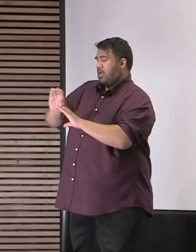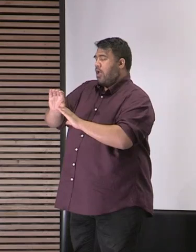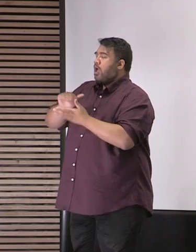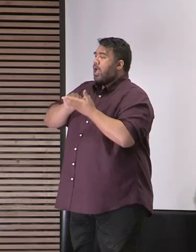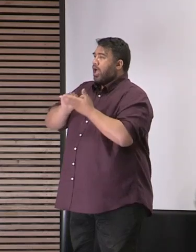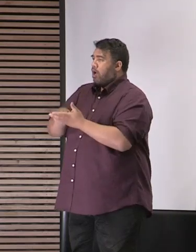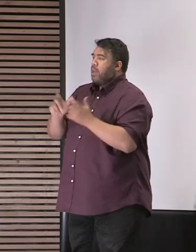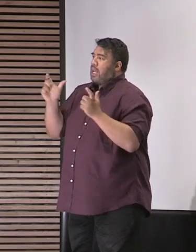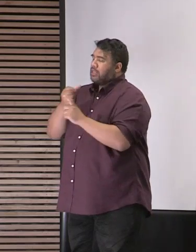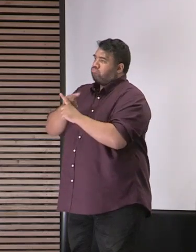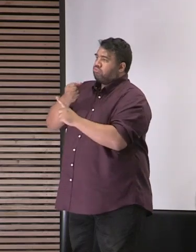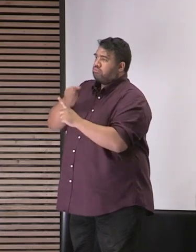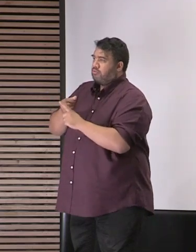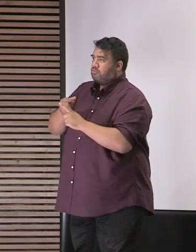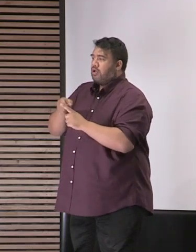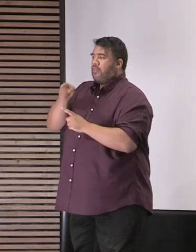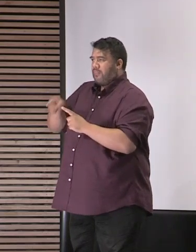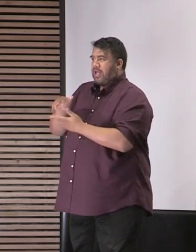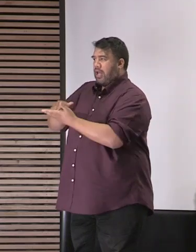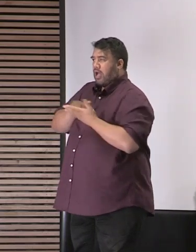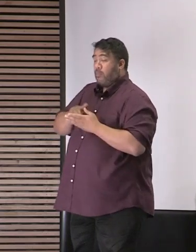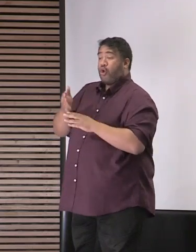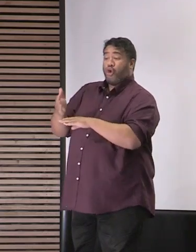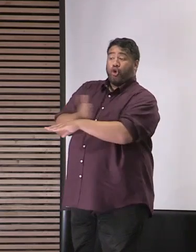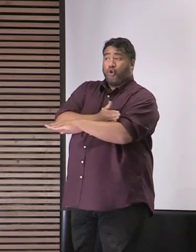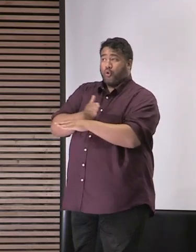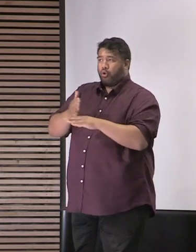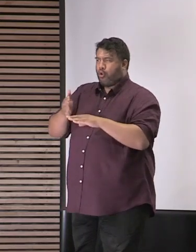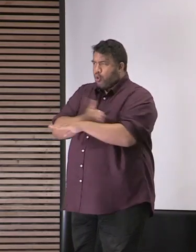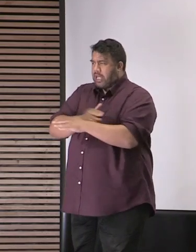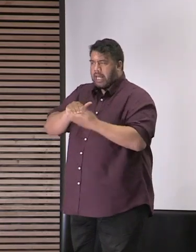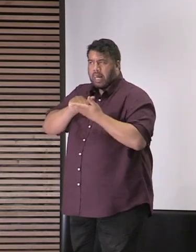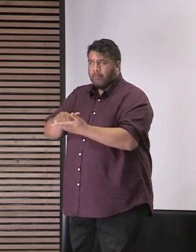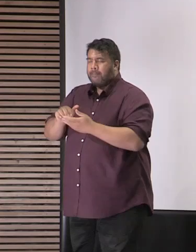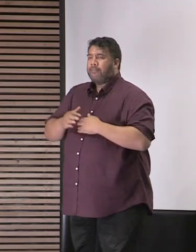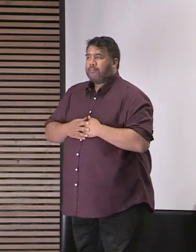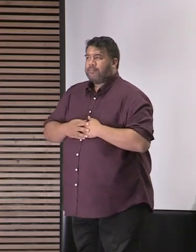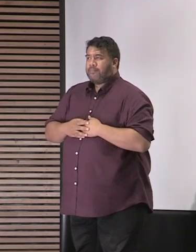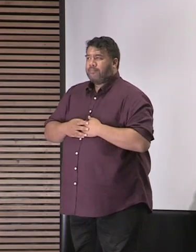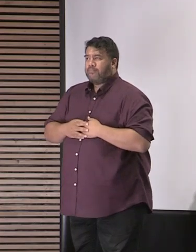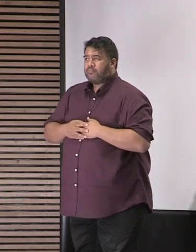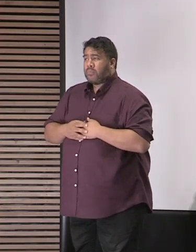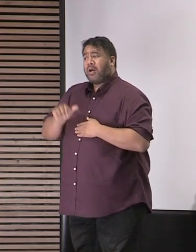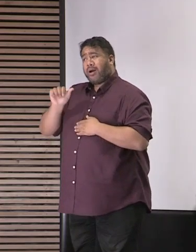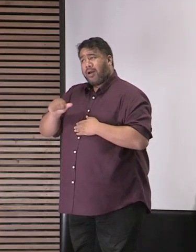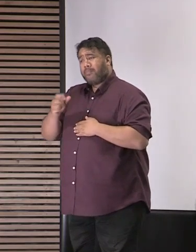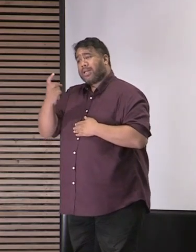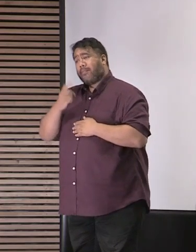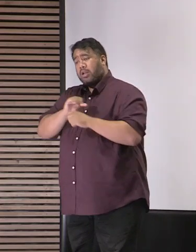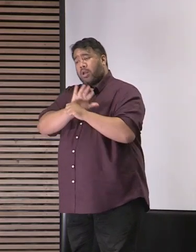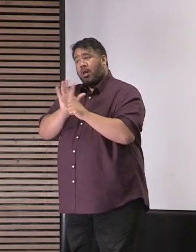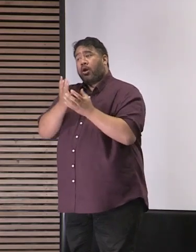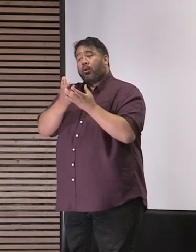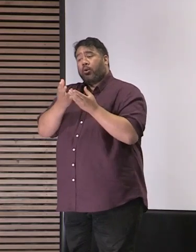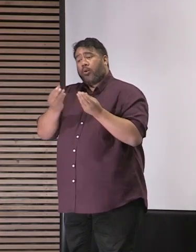real y genuina en Nueva Zelanda